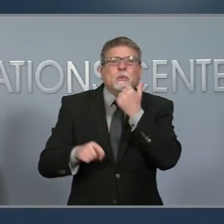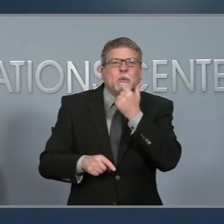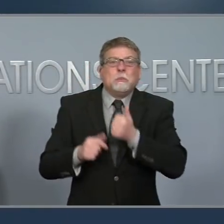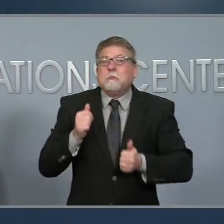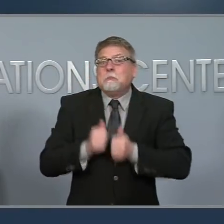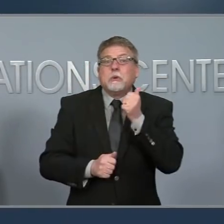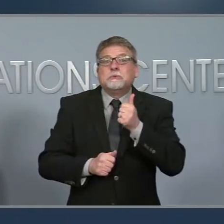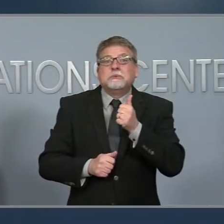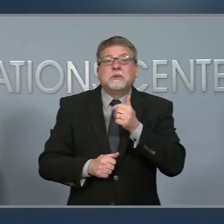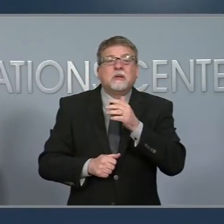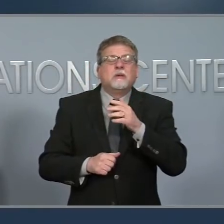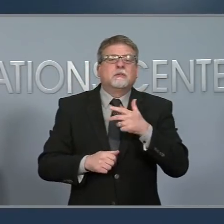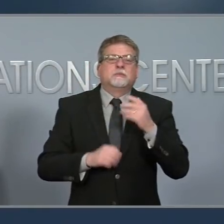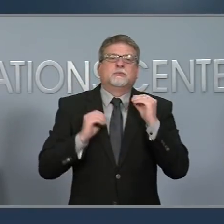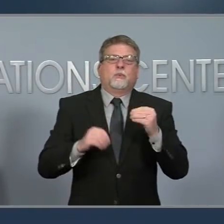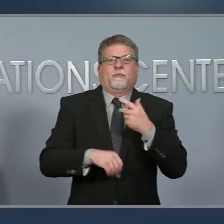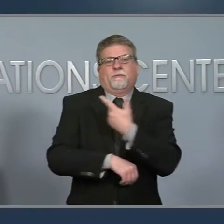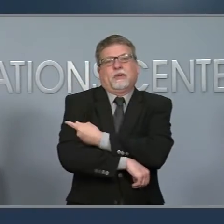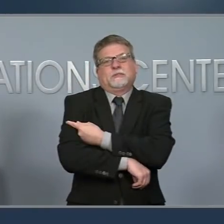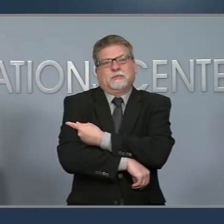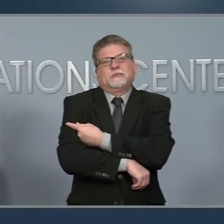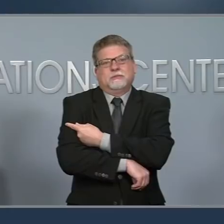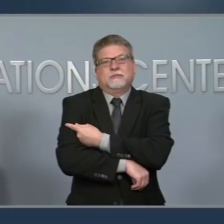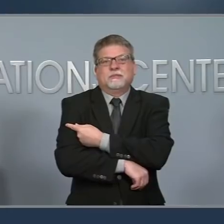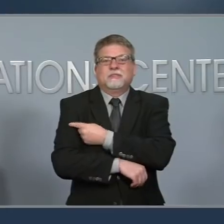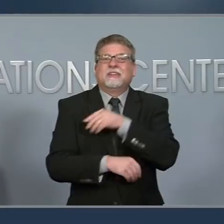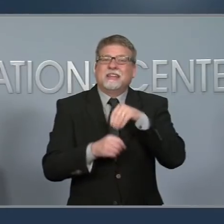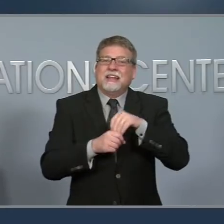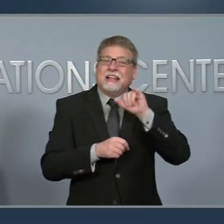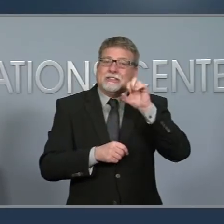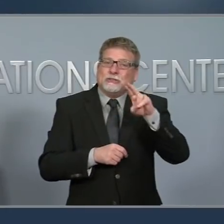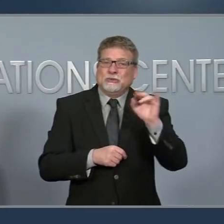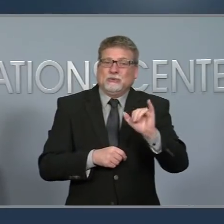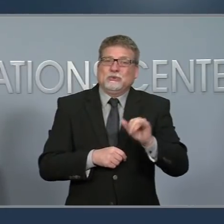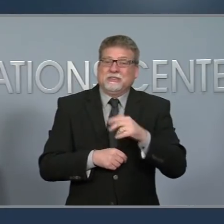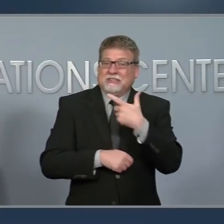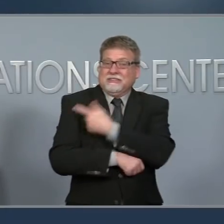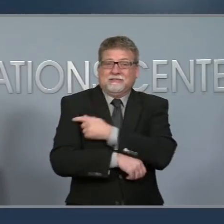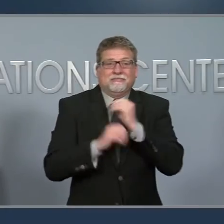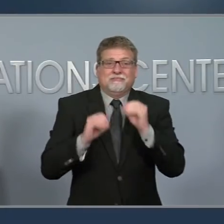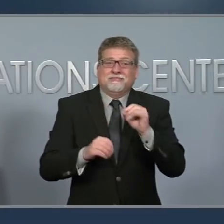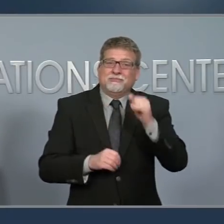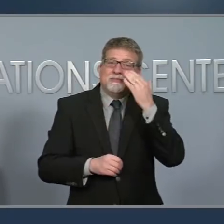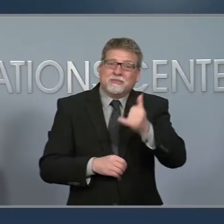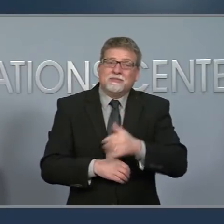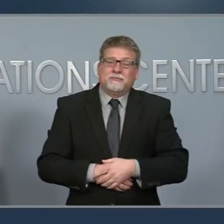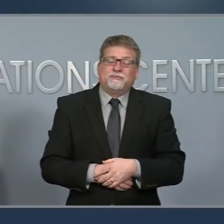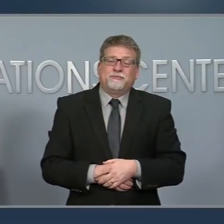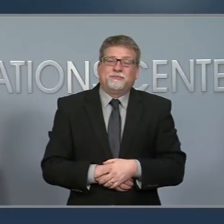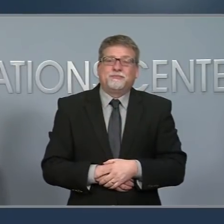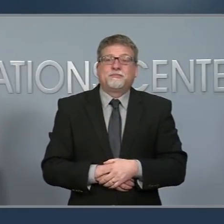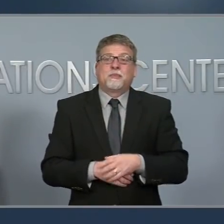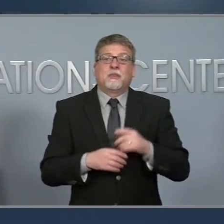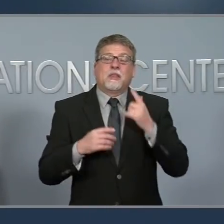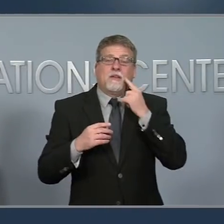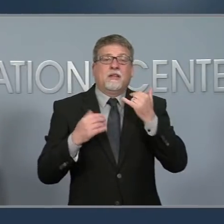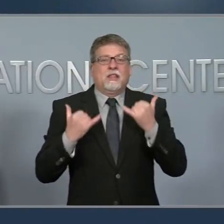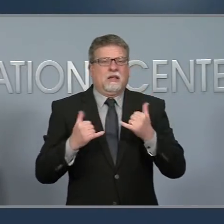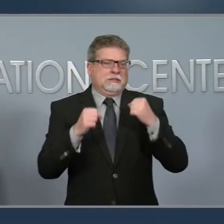pandemia es bueno, ver que están bajando la mayoría de los